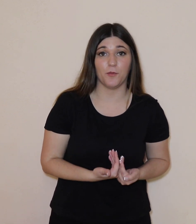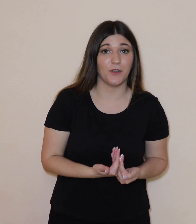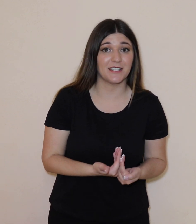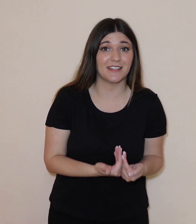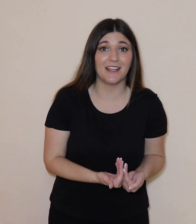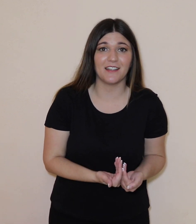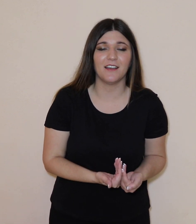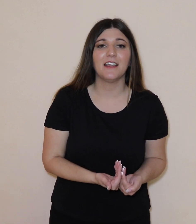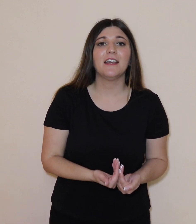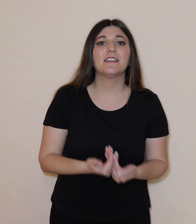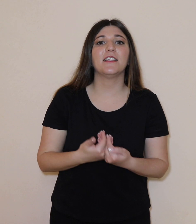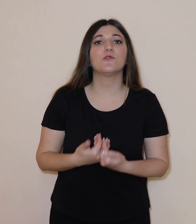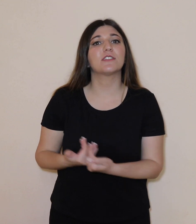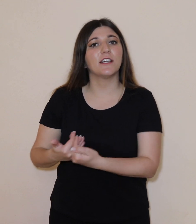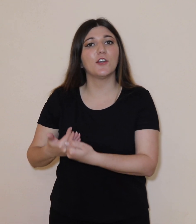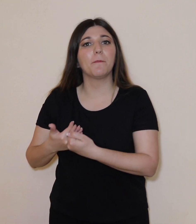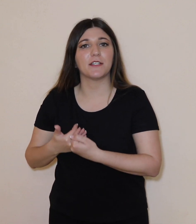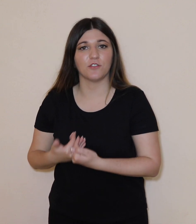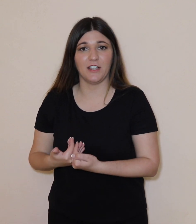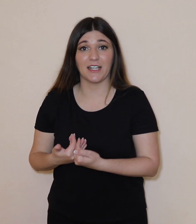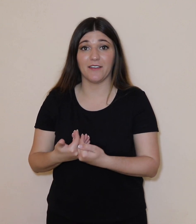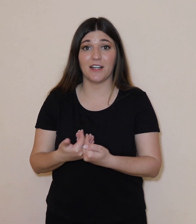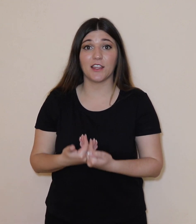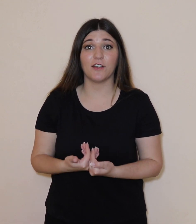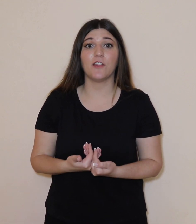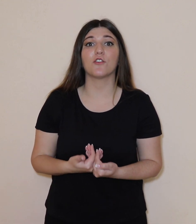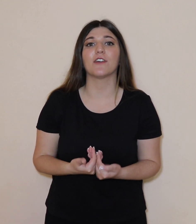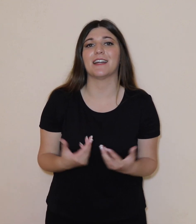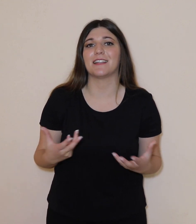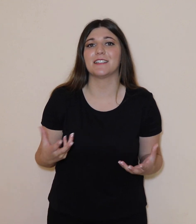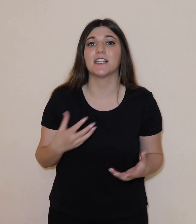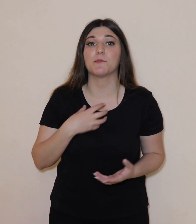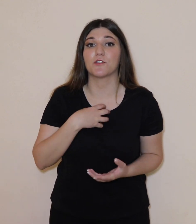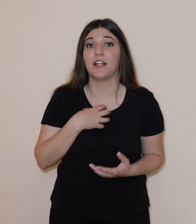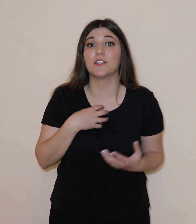puede ser tan ya tienen un signo personal que va relacionado con características personales